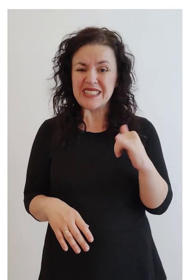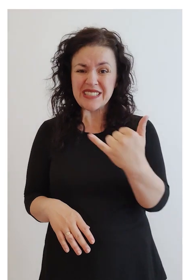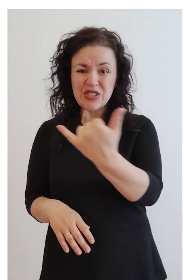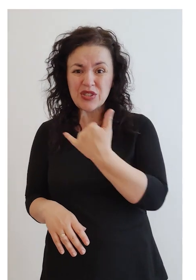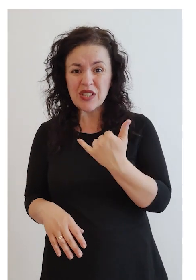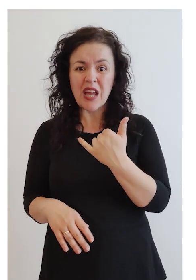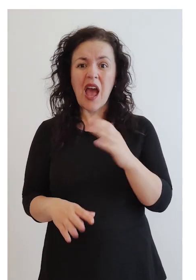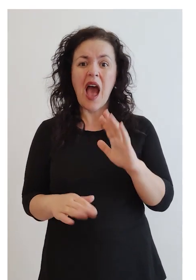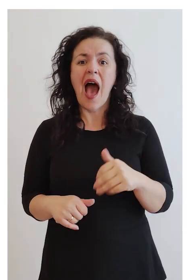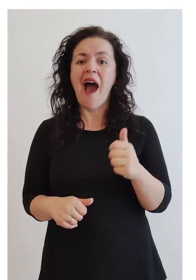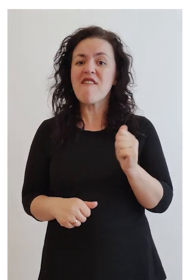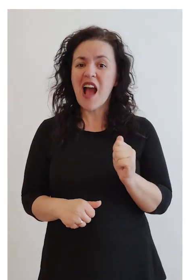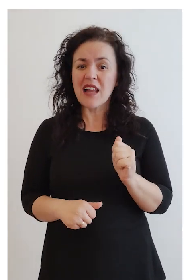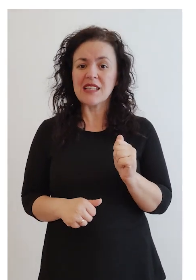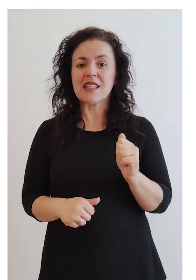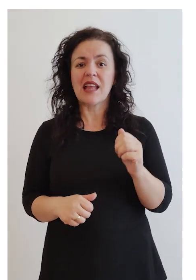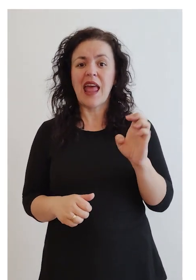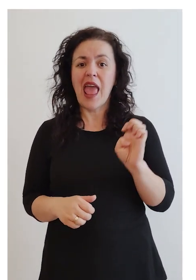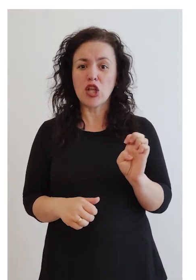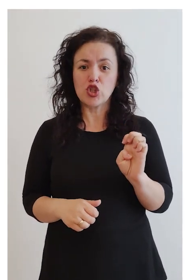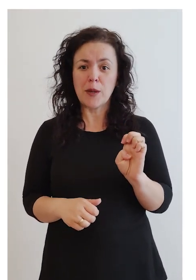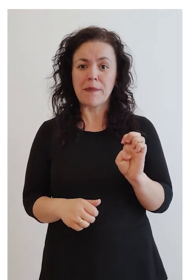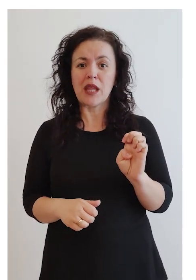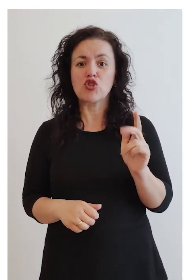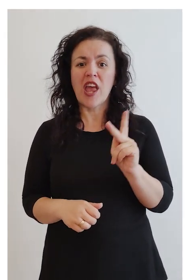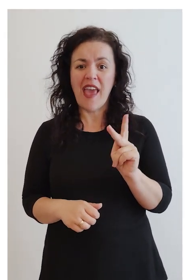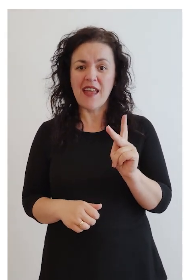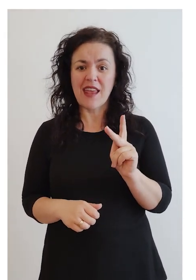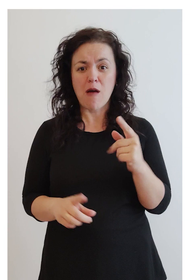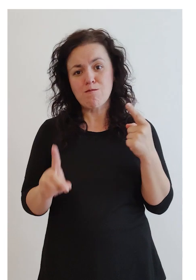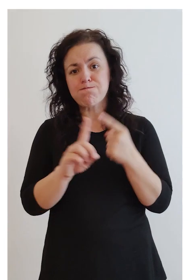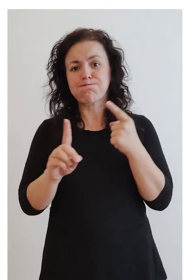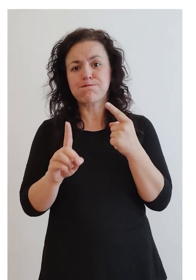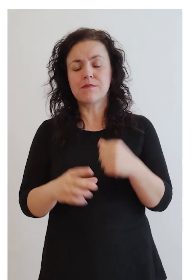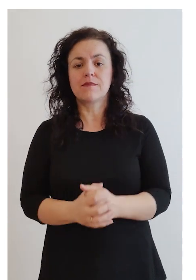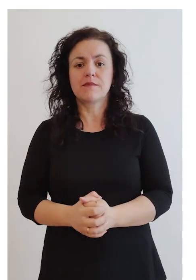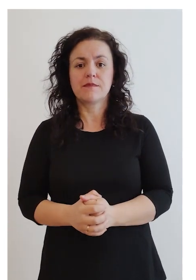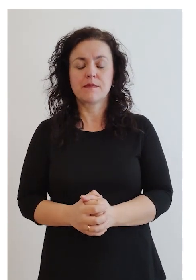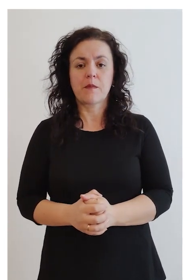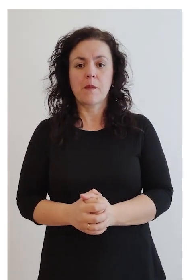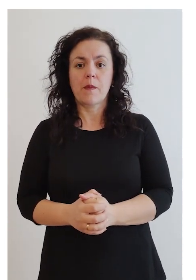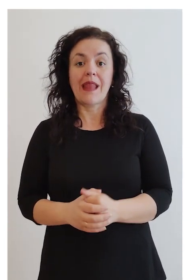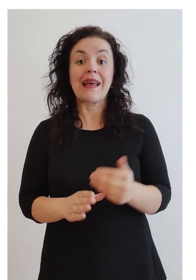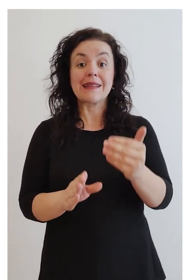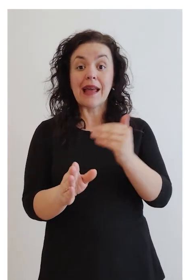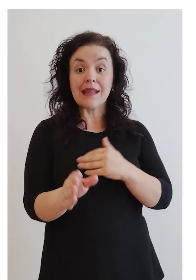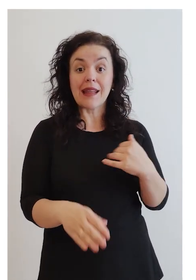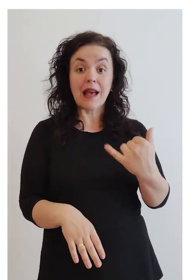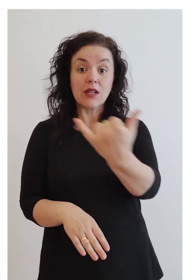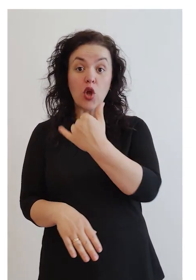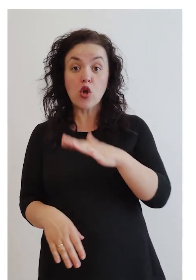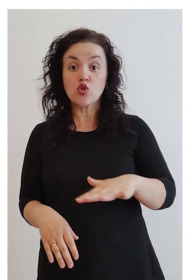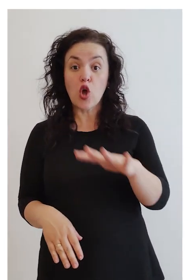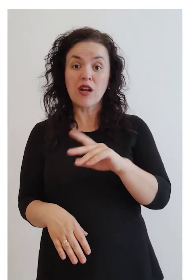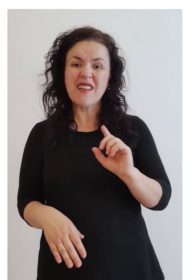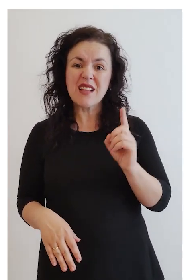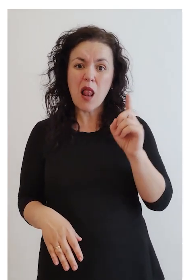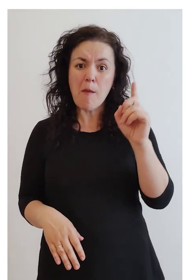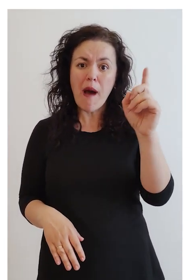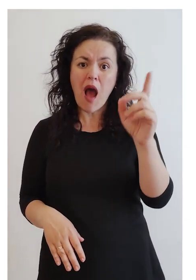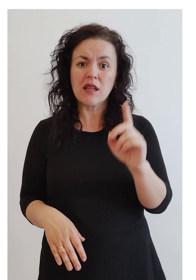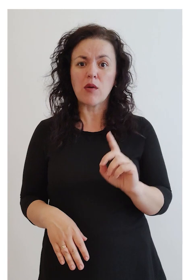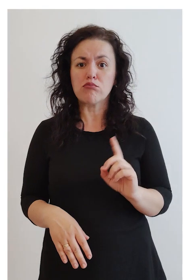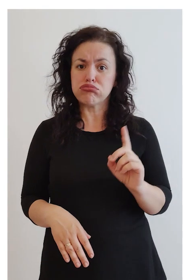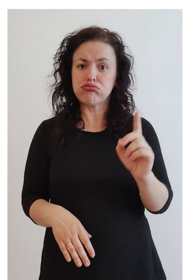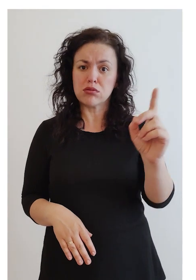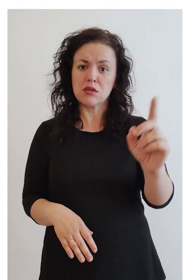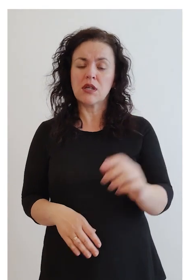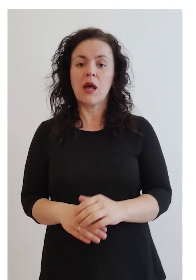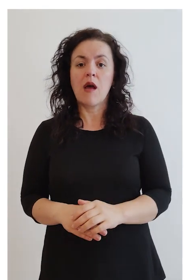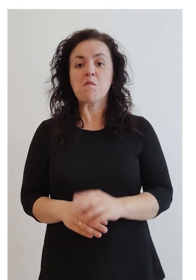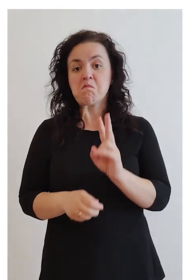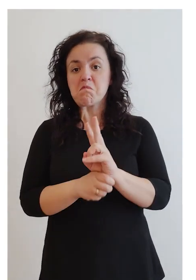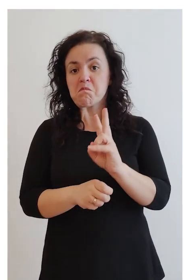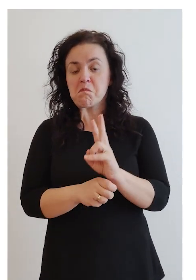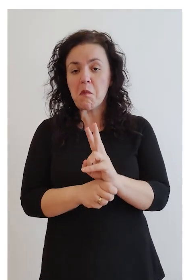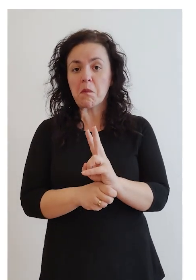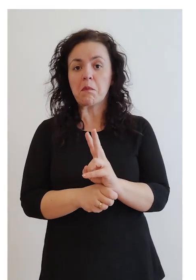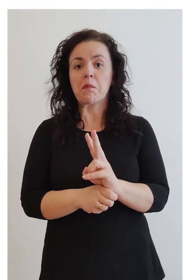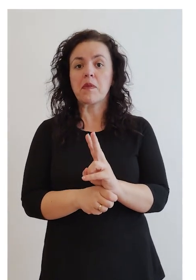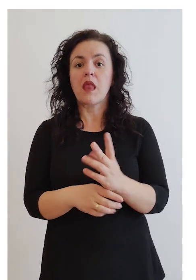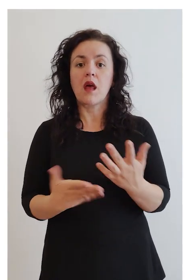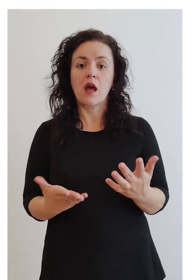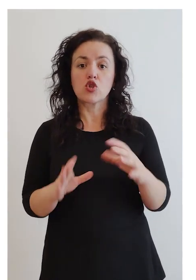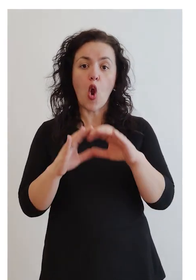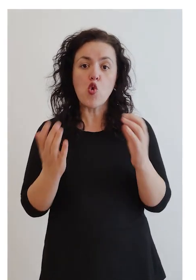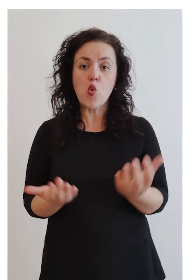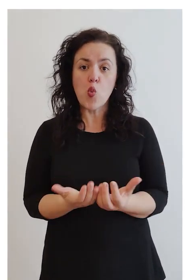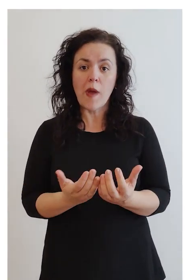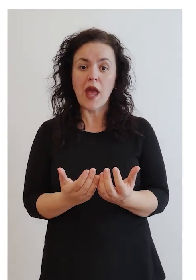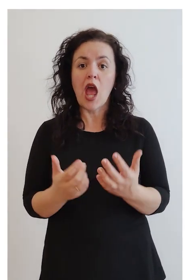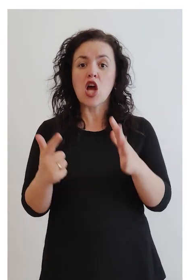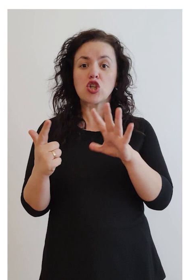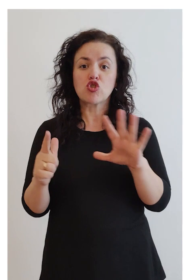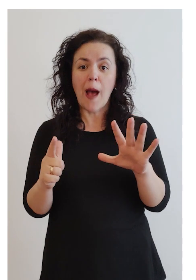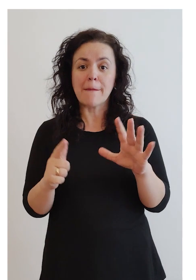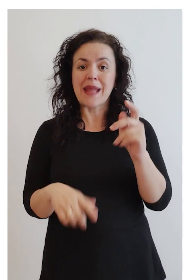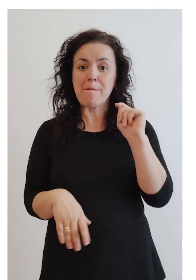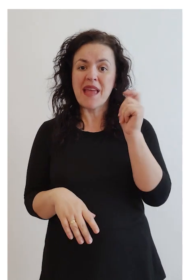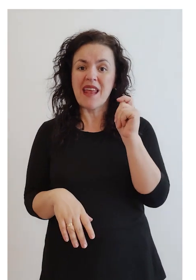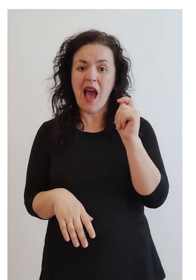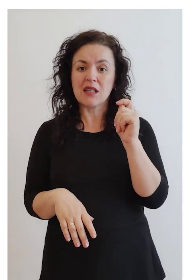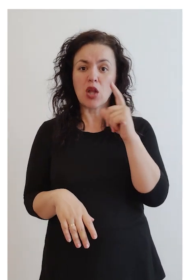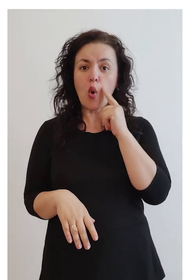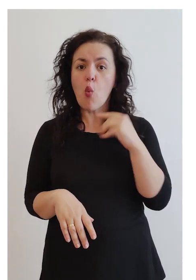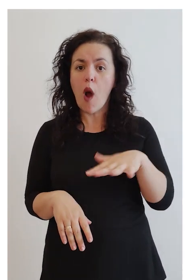Înainte de a călători într-o zonă sălbatică, îndepărtată, luați în considerare că, într-o lume de șapte miliarde de oameni, există probabil un motiv pentru care această zonă este nelocuită.